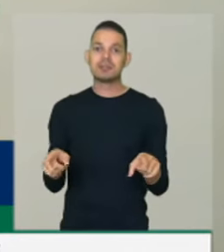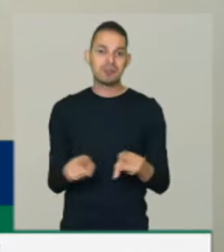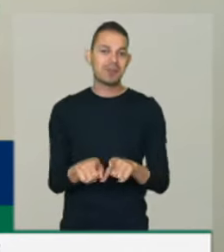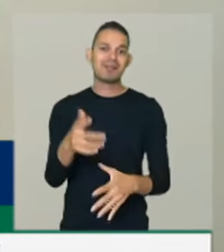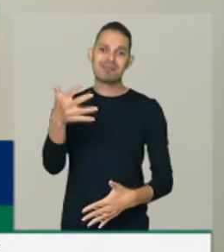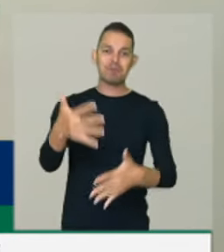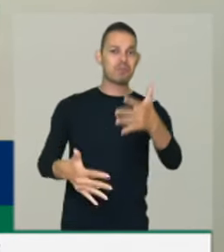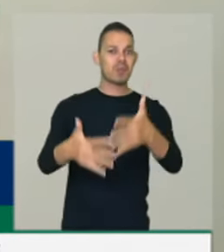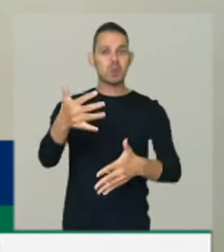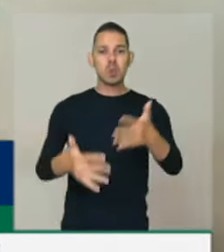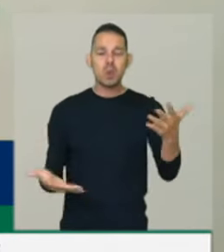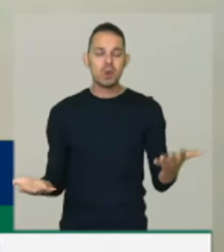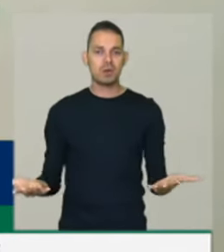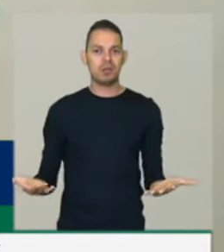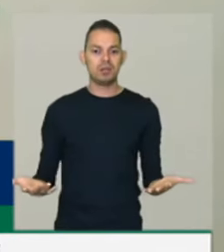O QUE E TAL. E... EU NÃO SEI O QUE FOI FAZER EM ISRAEL